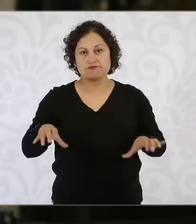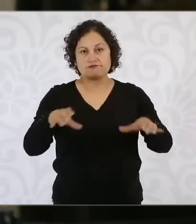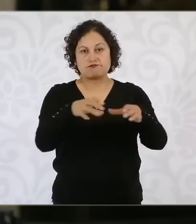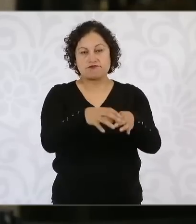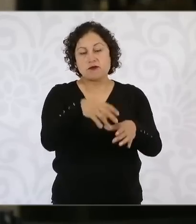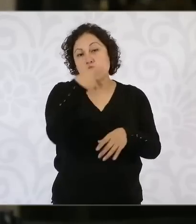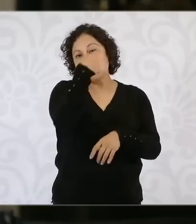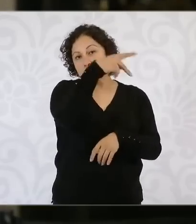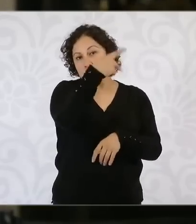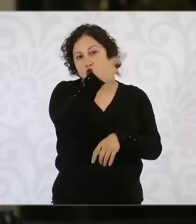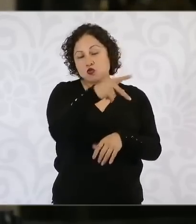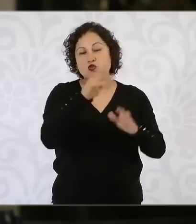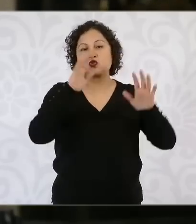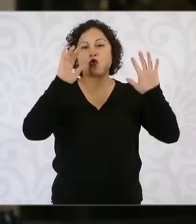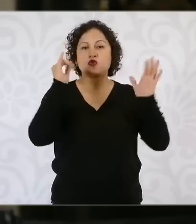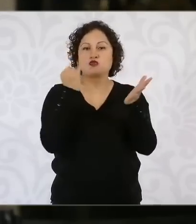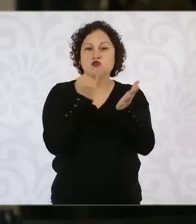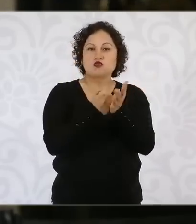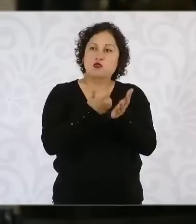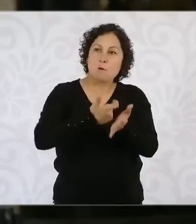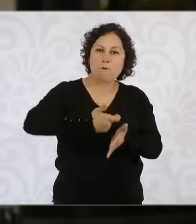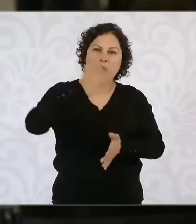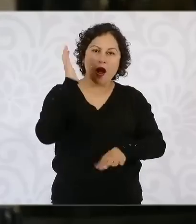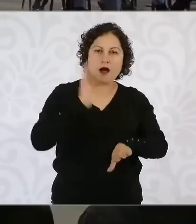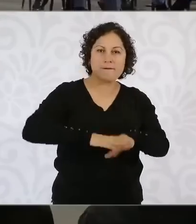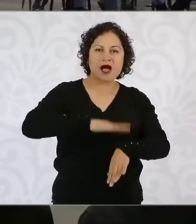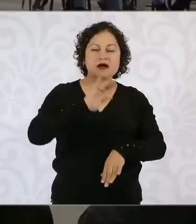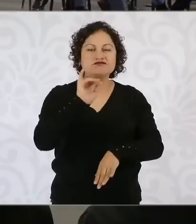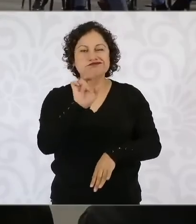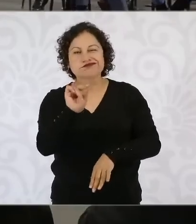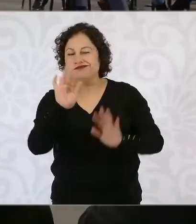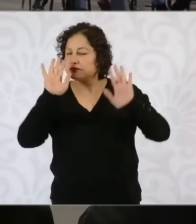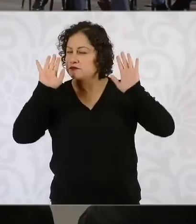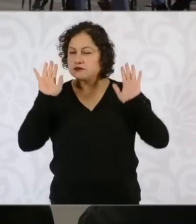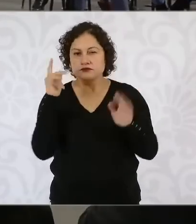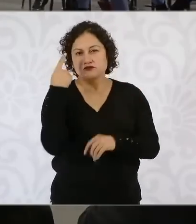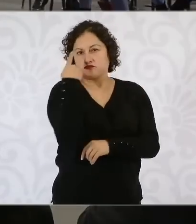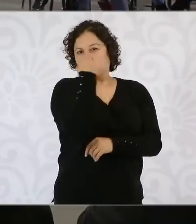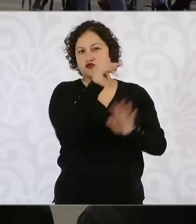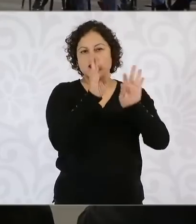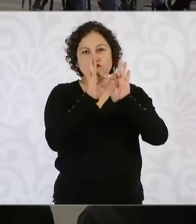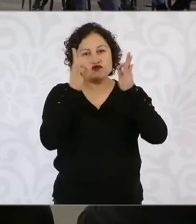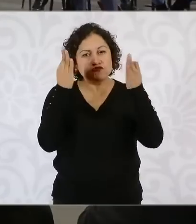Elevar aranceles etcétera la el propio esquema que tiene el el canadiense frente a Estados Unidos y